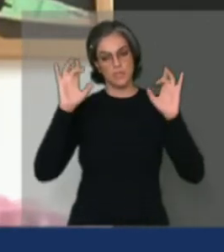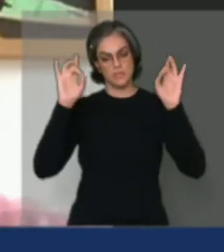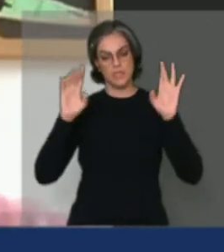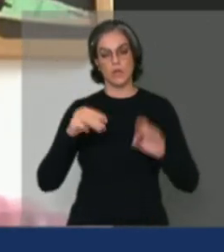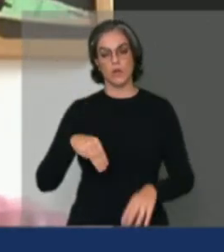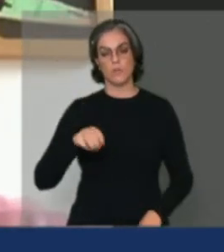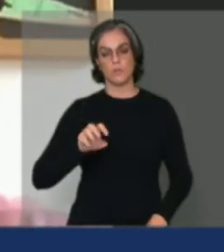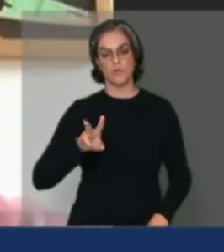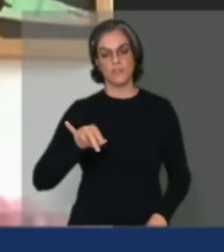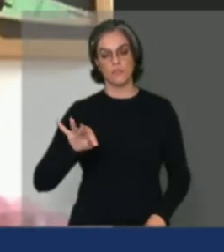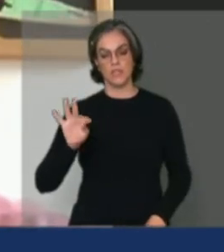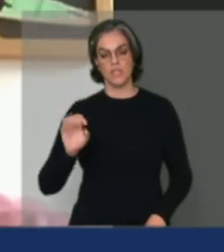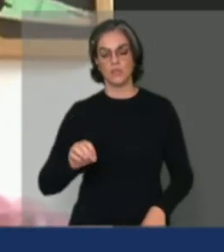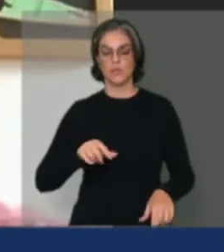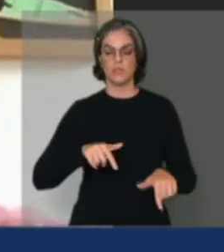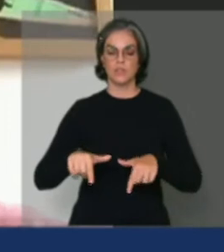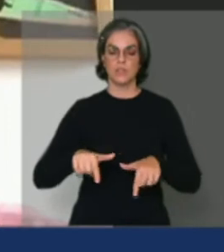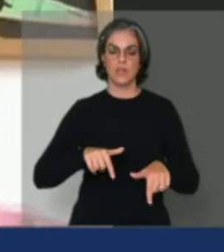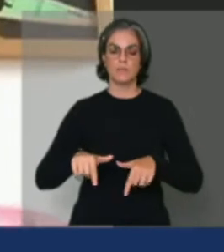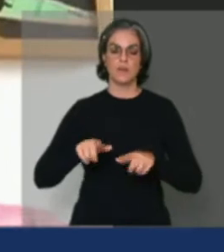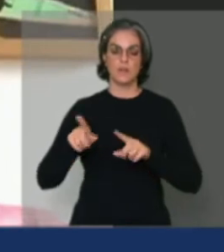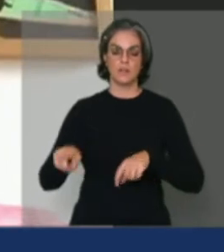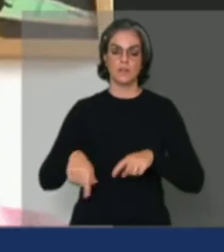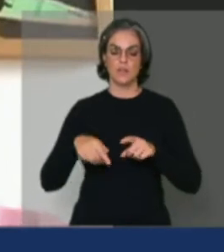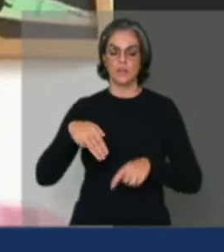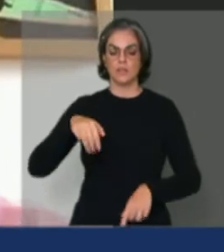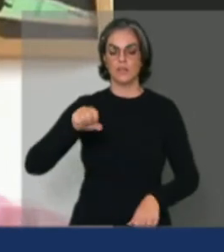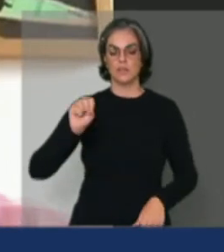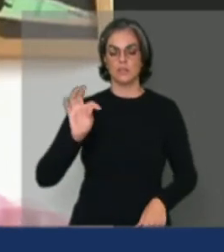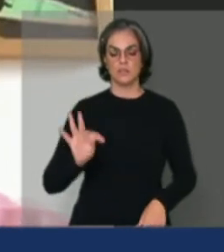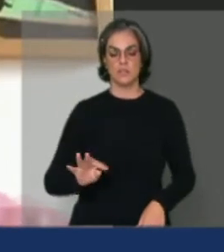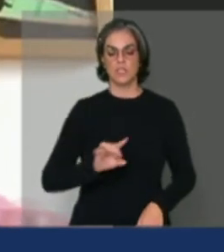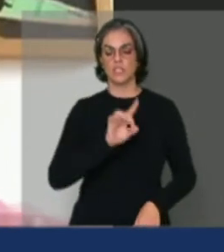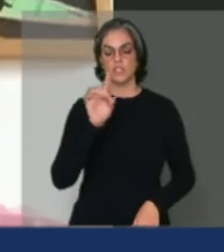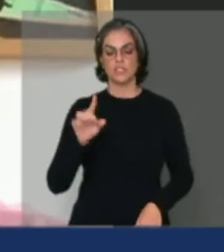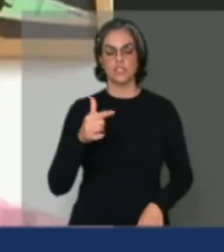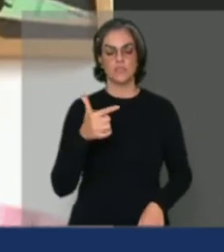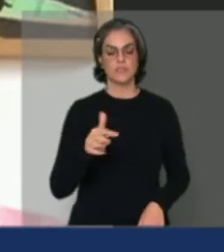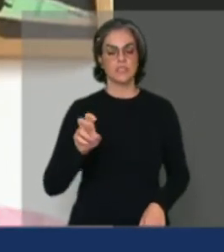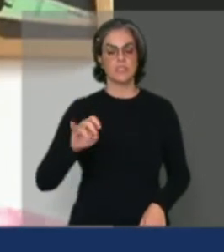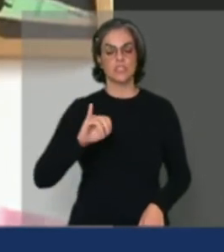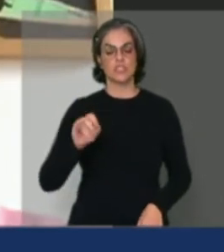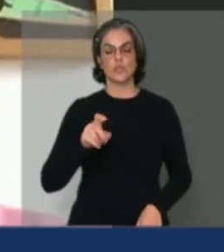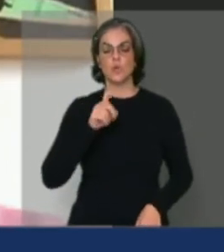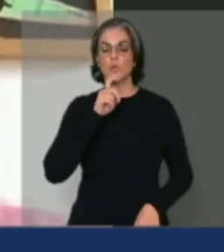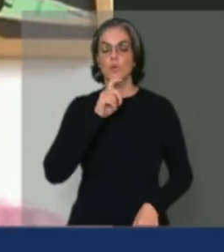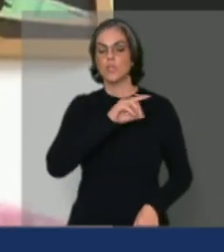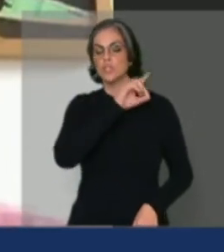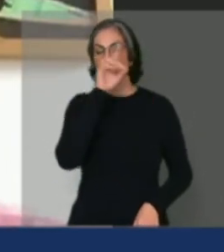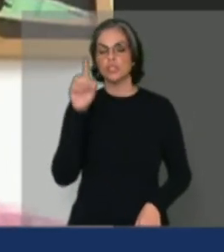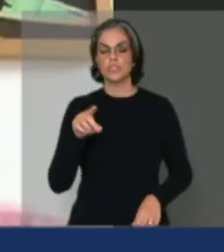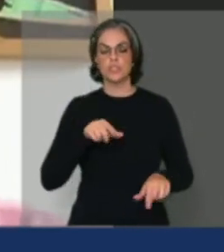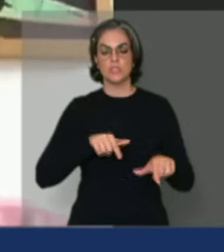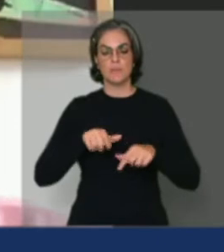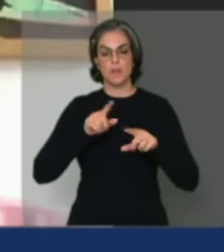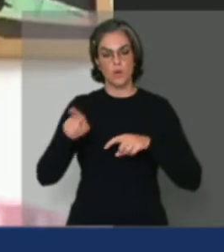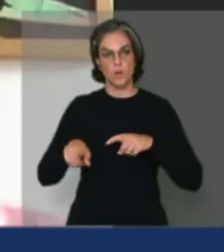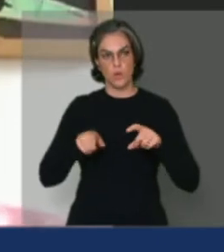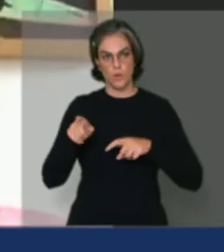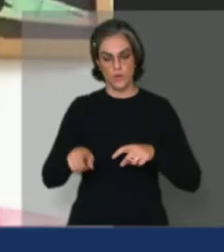MOVIMENTO DOS TRABALHADORES RURAIS SEM-TETO. NO ÚLTIMO DIA 25 DE JULHO, DIA DO TRABALHADOR RURAL, QUE FOI